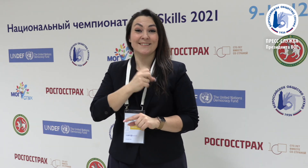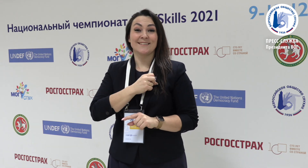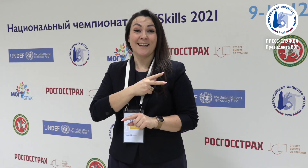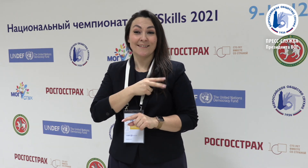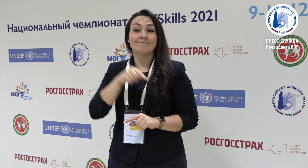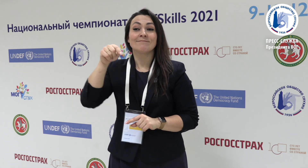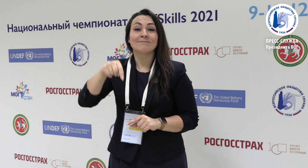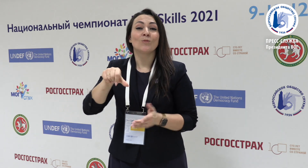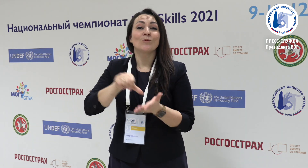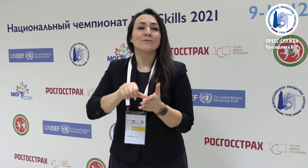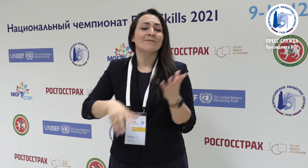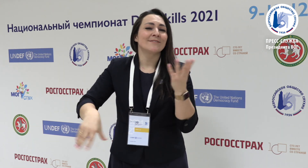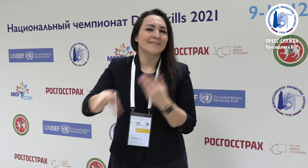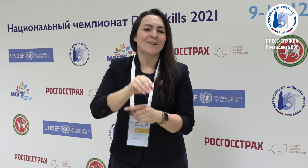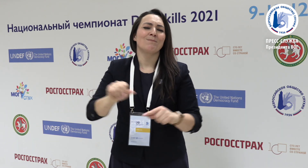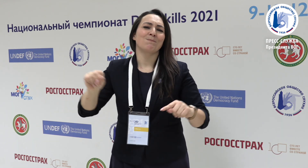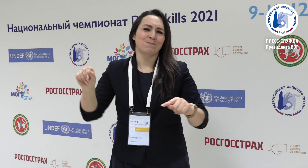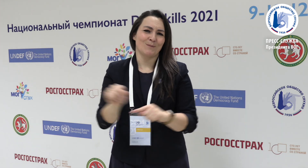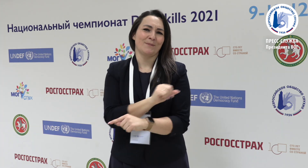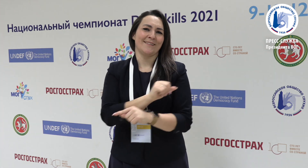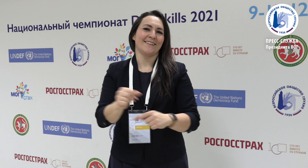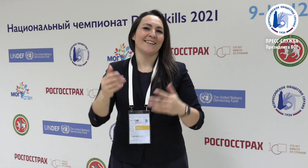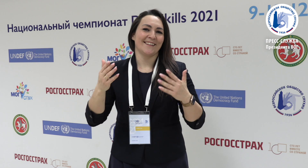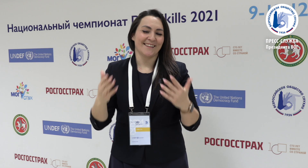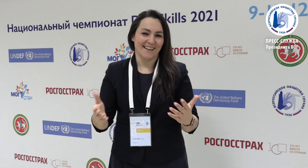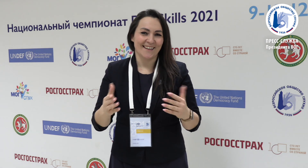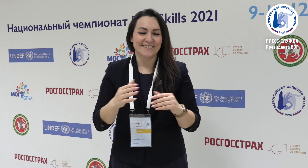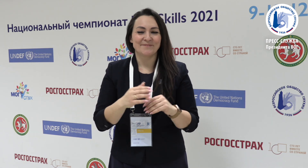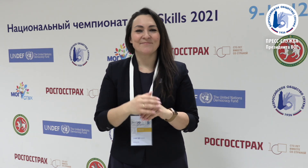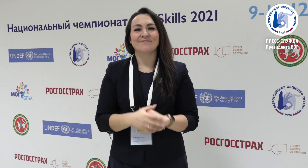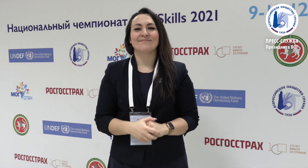кто участвовал в конкурсе - все победители.